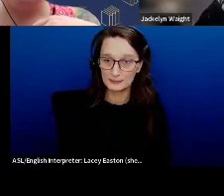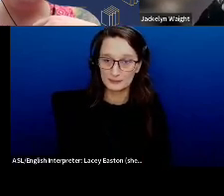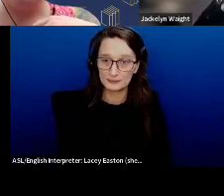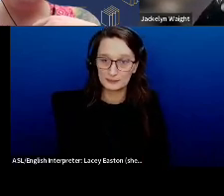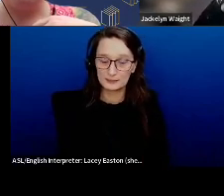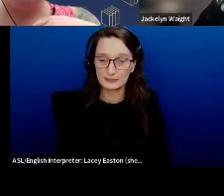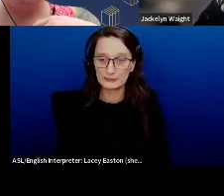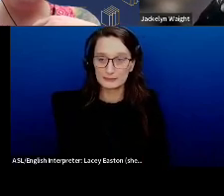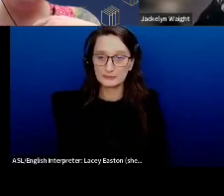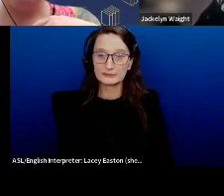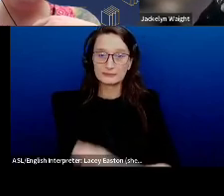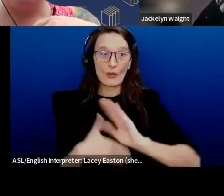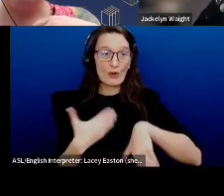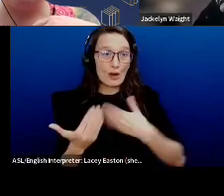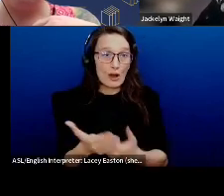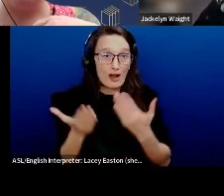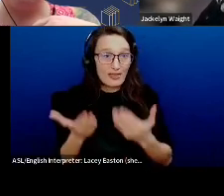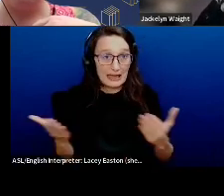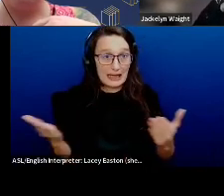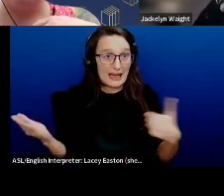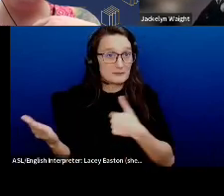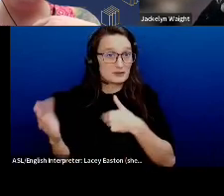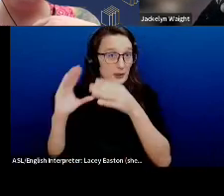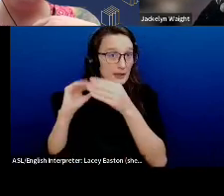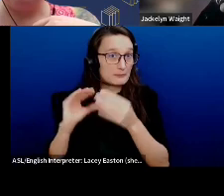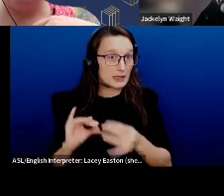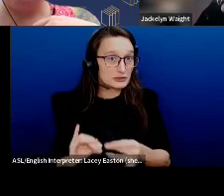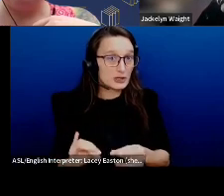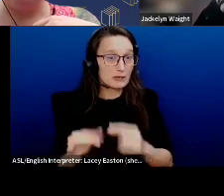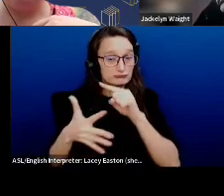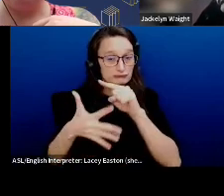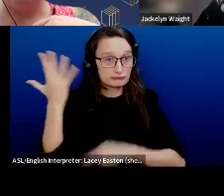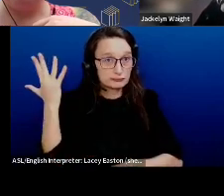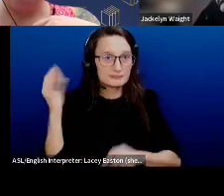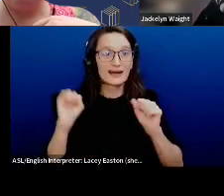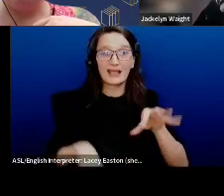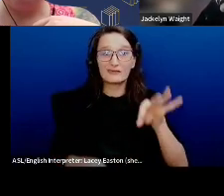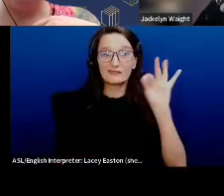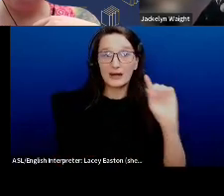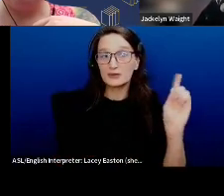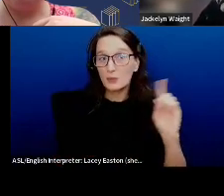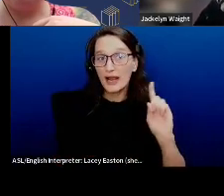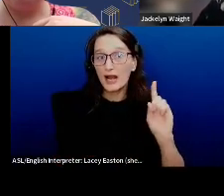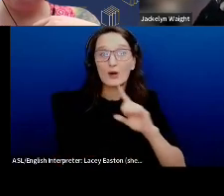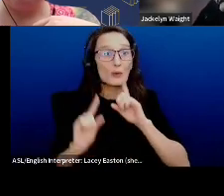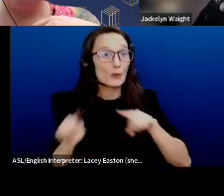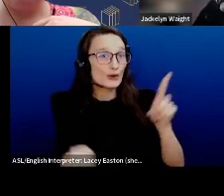Todos los artículos mencionados se pueden encontrar y solicitar en nuestro sistema de pedidos en línea. ¿